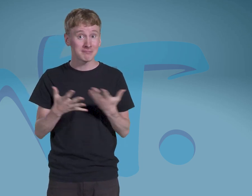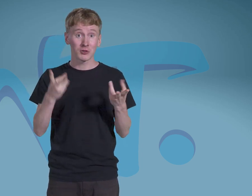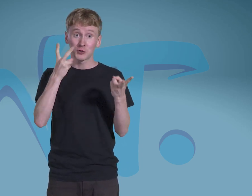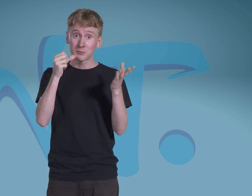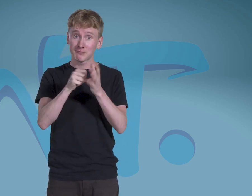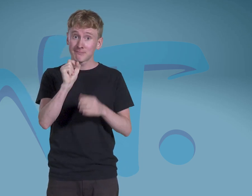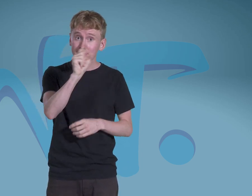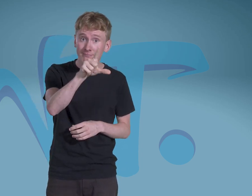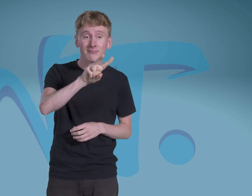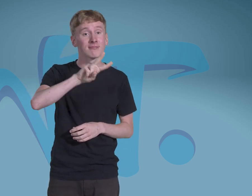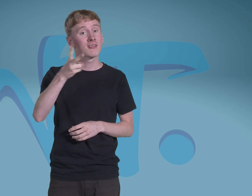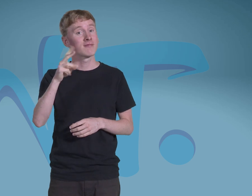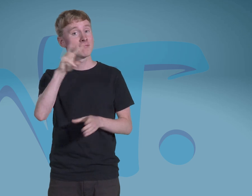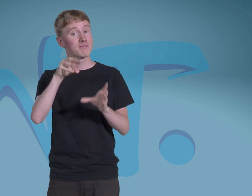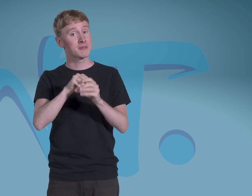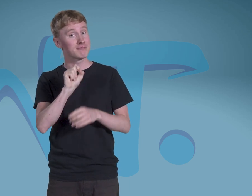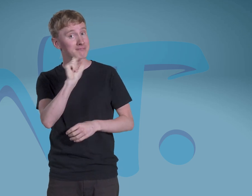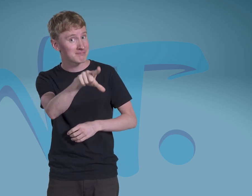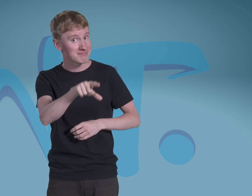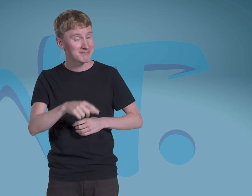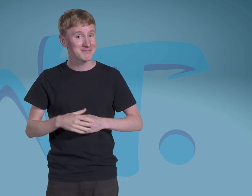joko sähköpostiin monika.hamala@kuurojenliitto.fi tai Whatsappiin numeroon 044 741 7254.